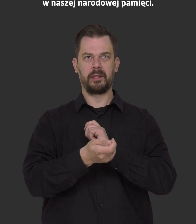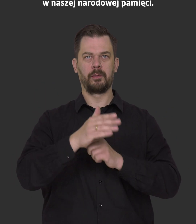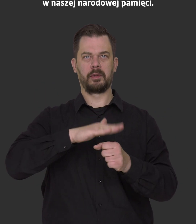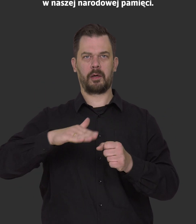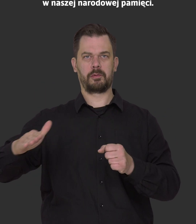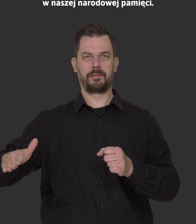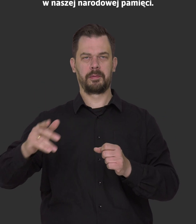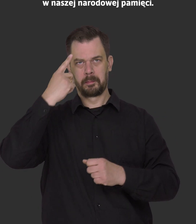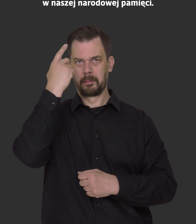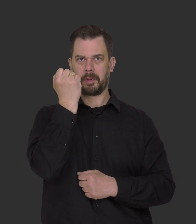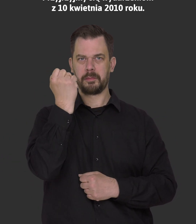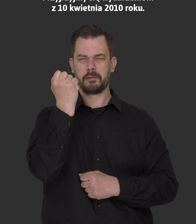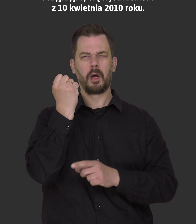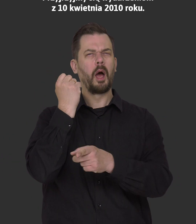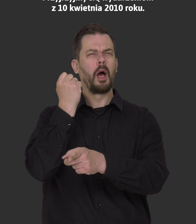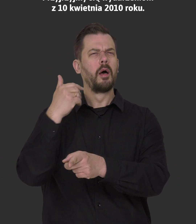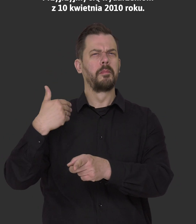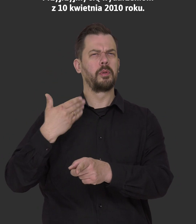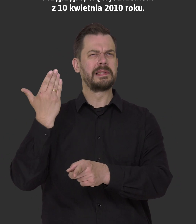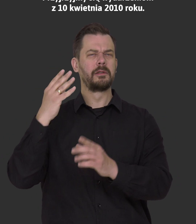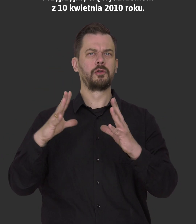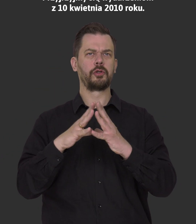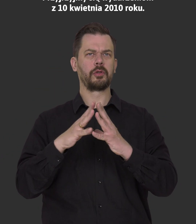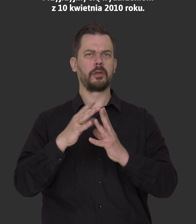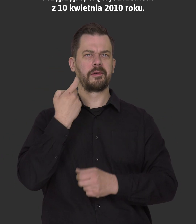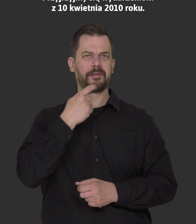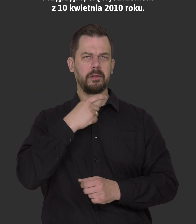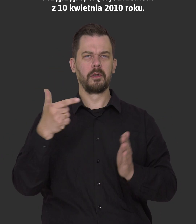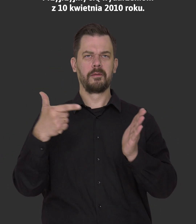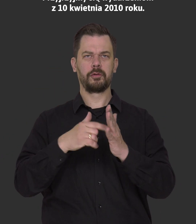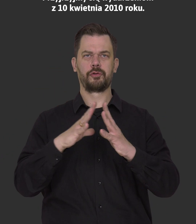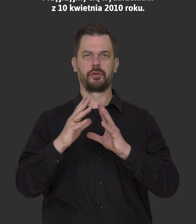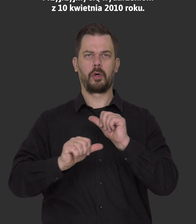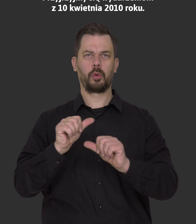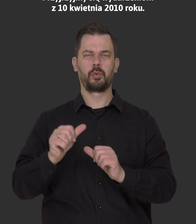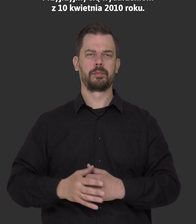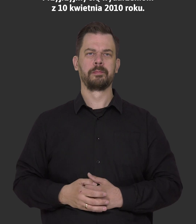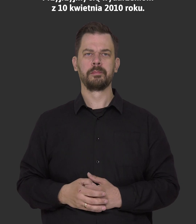w naszej narodowej pamięci. Przyjrzyjmy się wydarzeniom z 10 kwietnia 2010 roku.